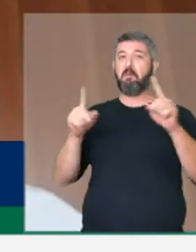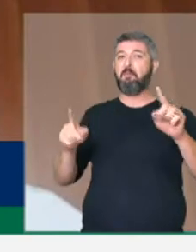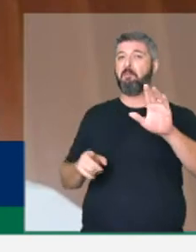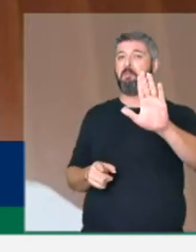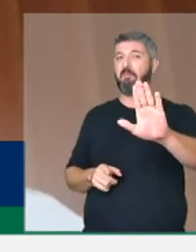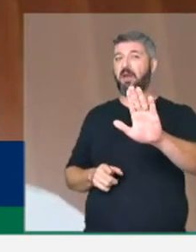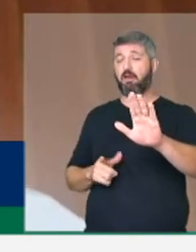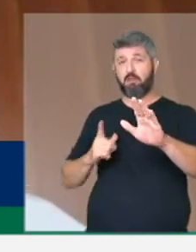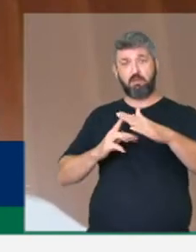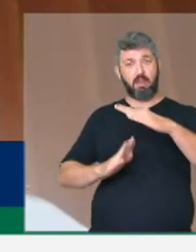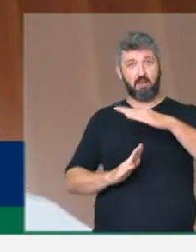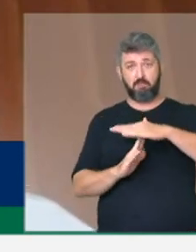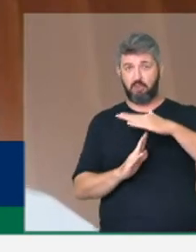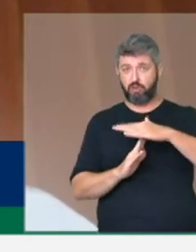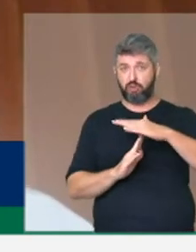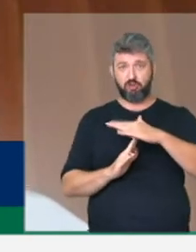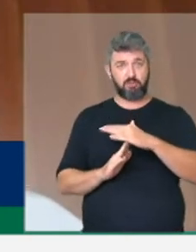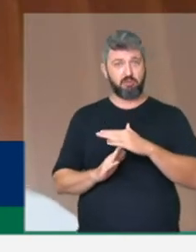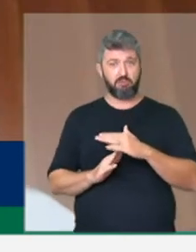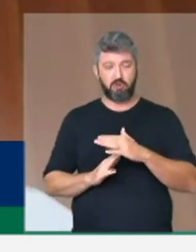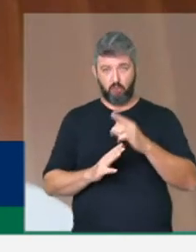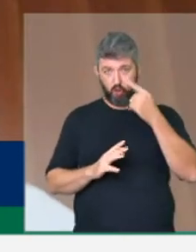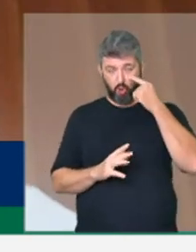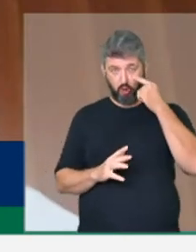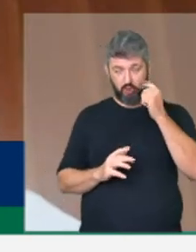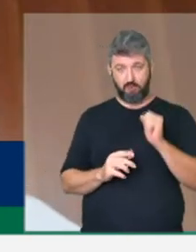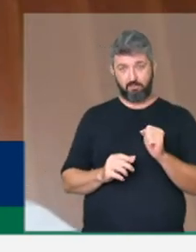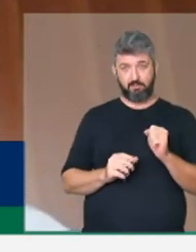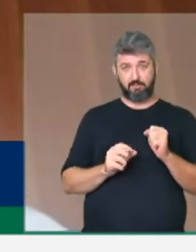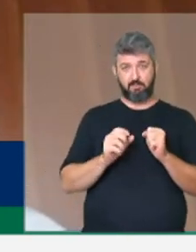REBATE DE 85% E EU DE FATO ESTRANHO MUITO QUE O LÍDER DO GOVERNO NÃO SUBA NA TRIBUNA